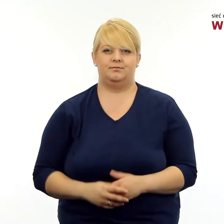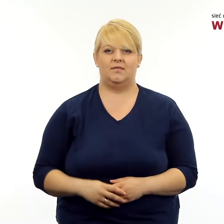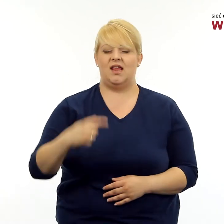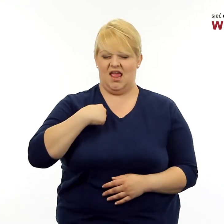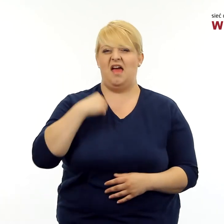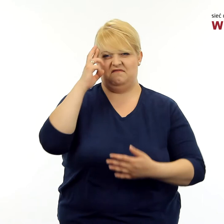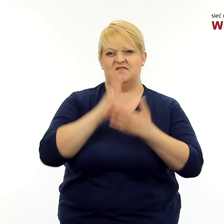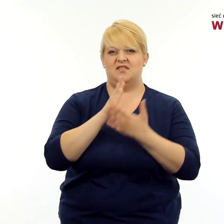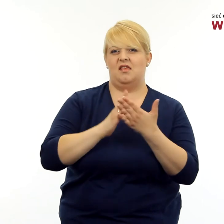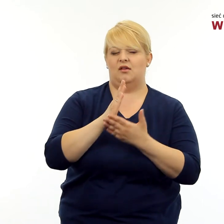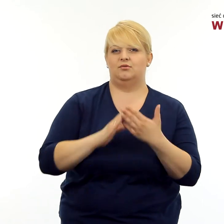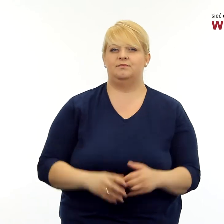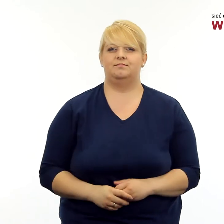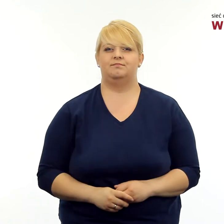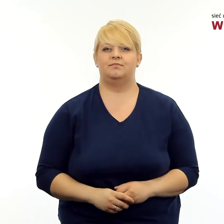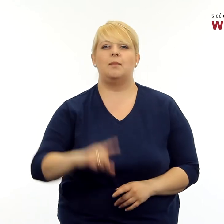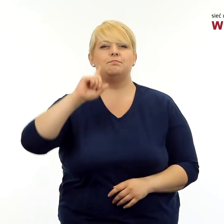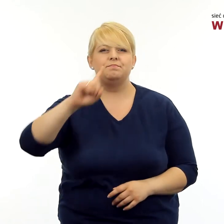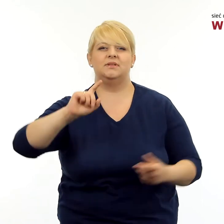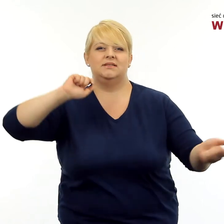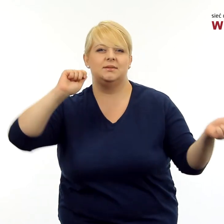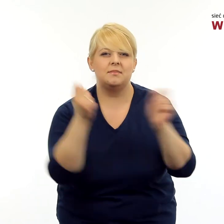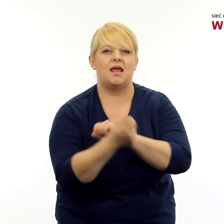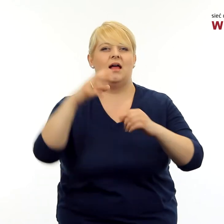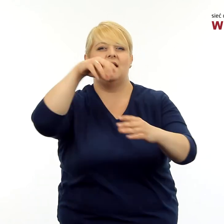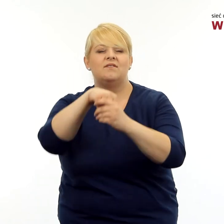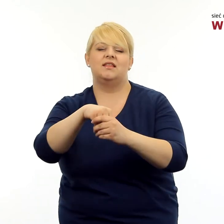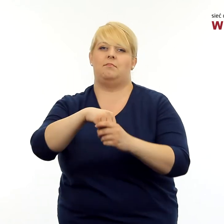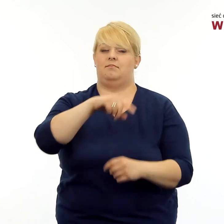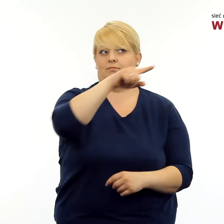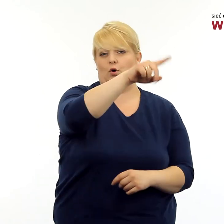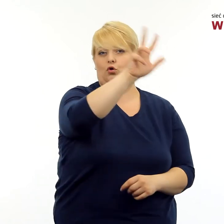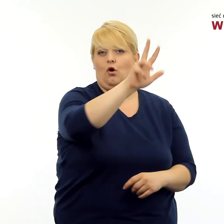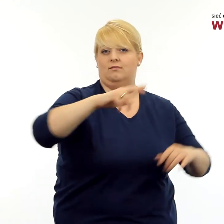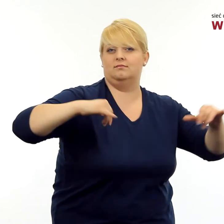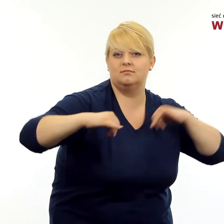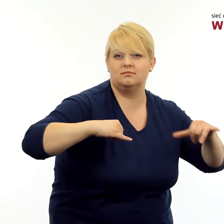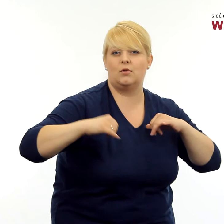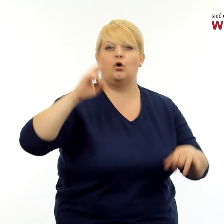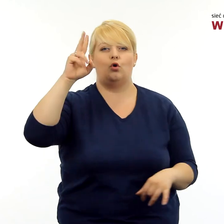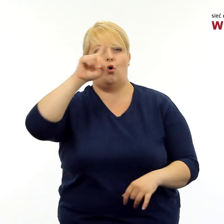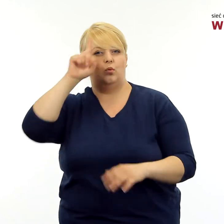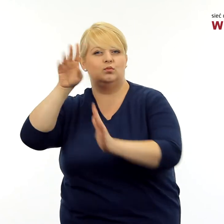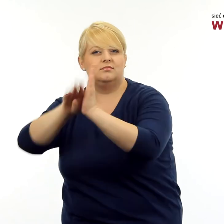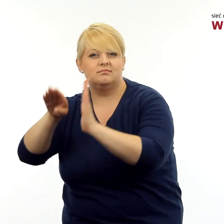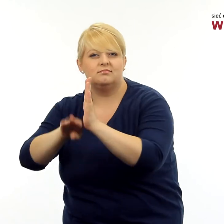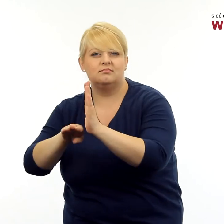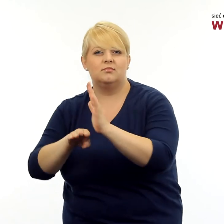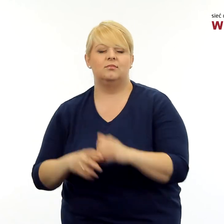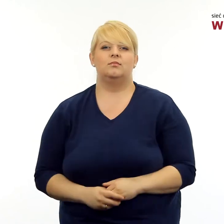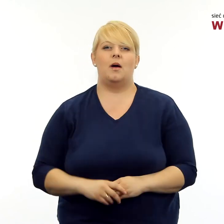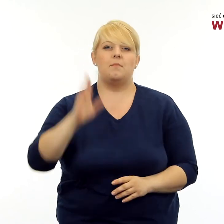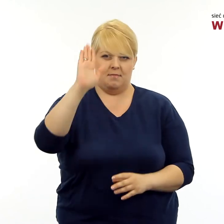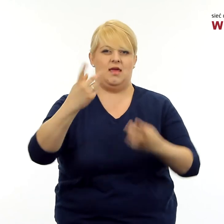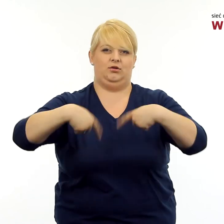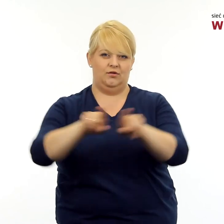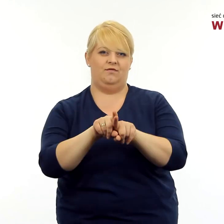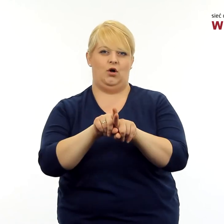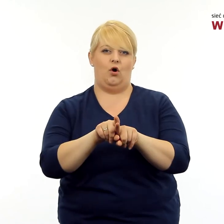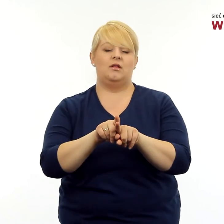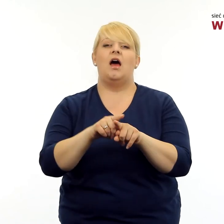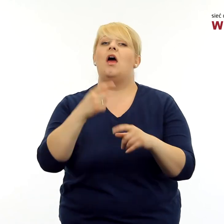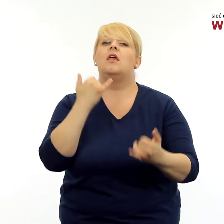Wierzymy, że prawdziwa zmiana w relacjach władza-obywatel dokona się,